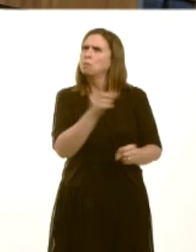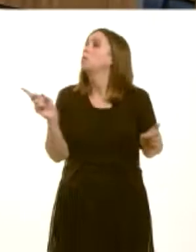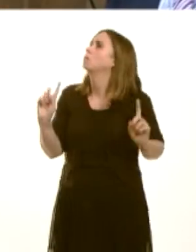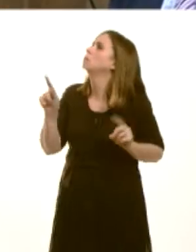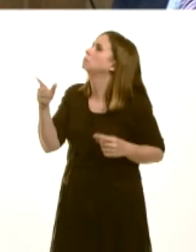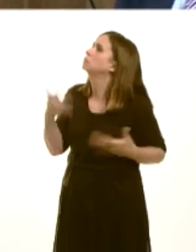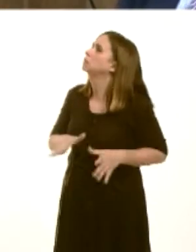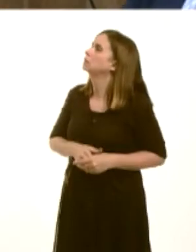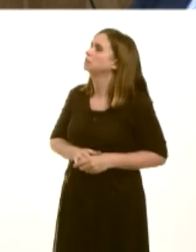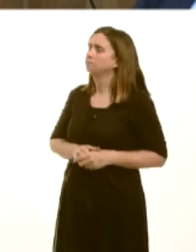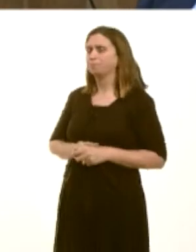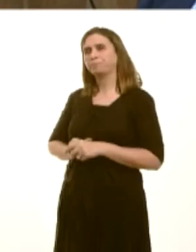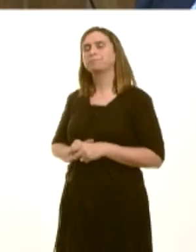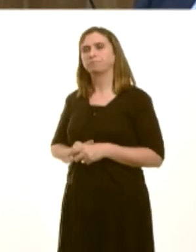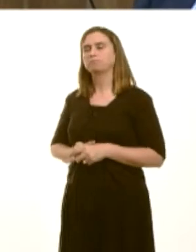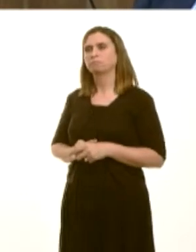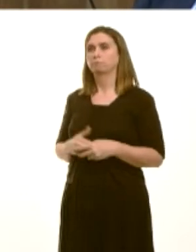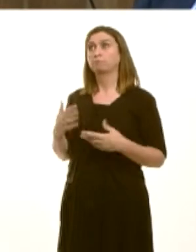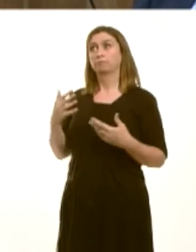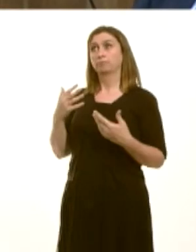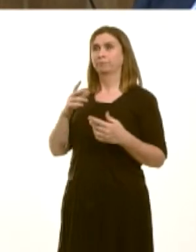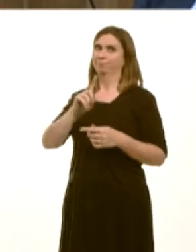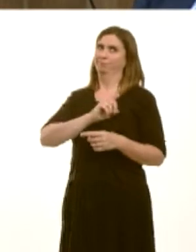gydaír ëfranchiseí yn 2017. Bydd mwy o reolaeth gyda ni wedyn, wrth gwrs, ynglyn